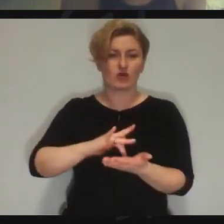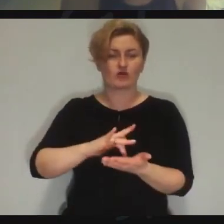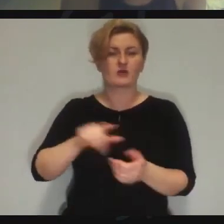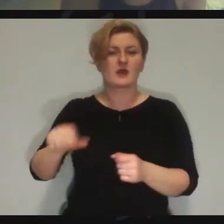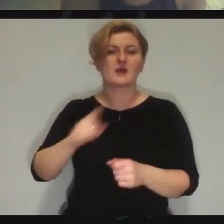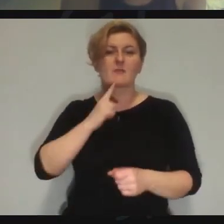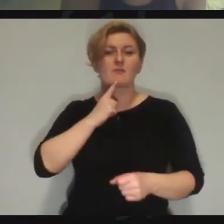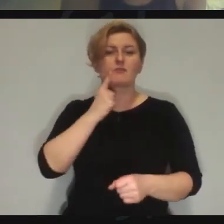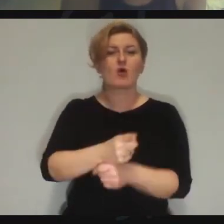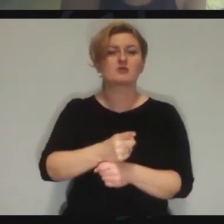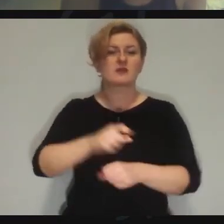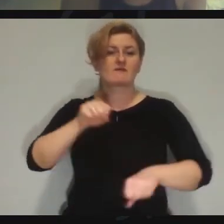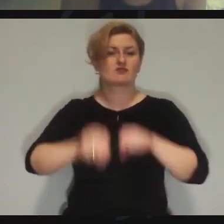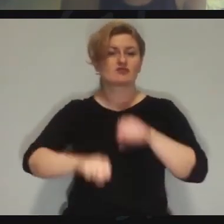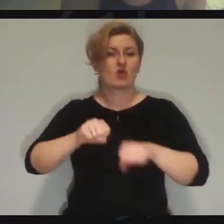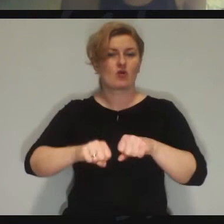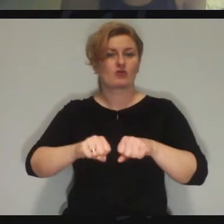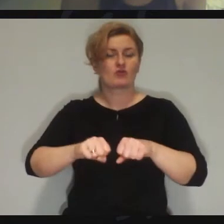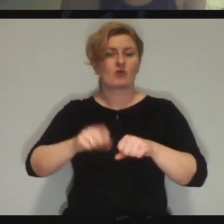więc spędzają w ośrodku pewien czas.